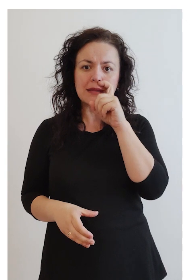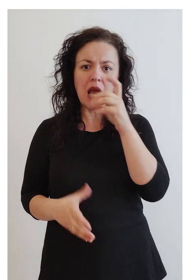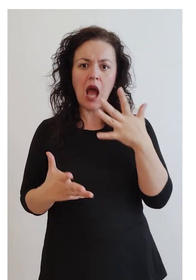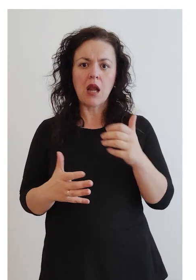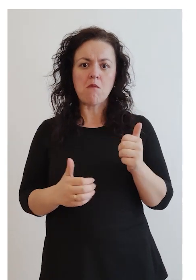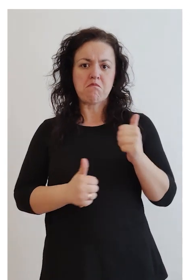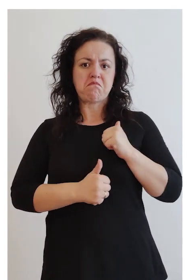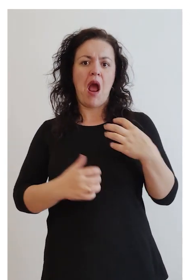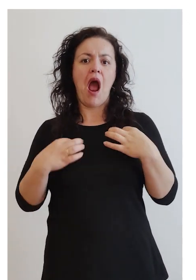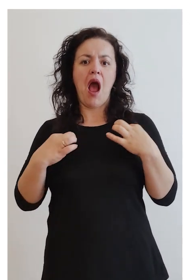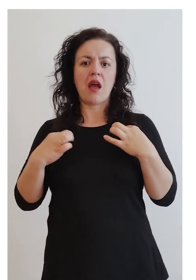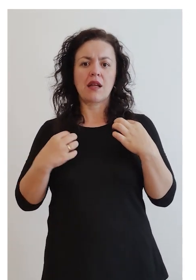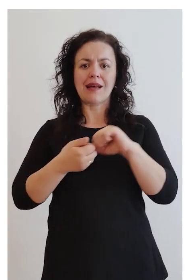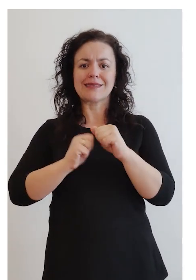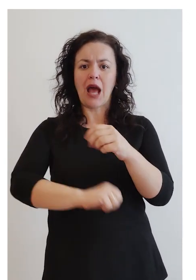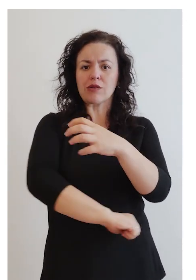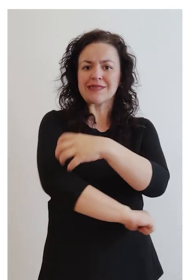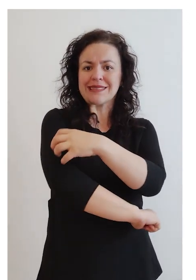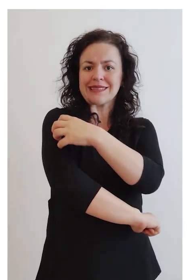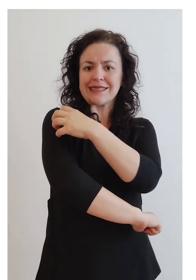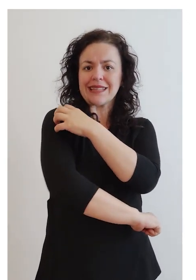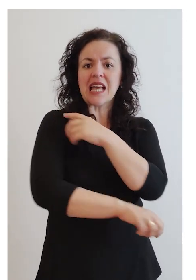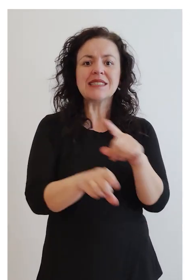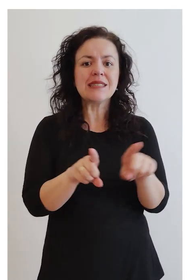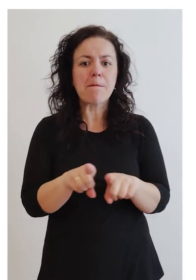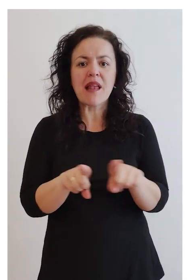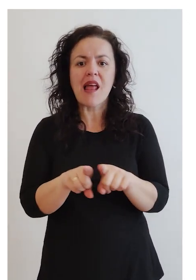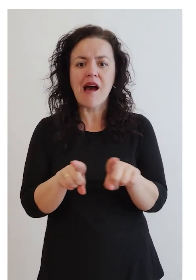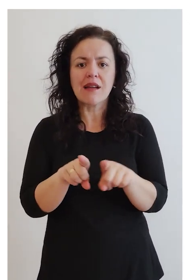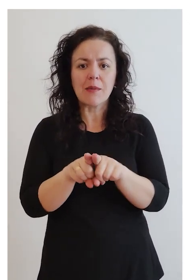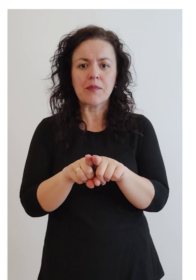Călătoriți în grup și aveți grijă unul de celălalt!